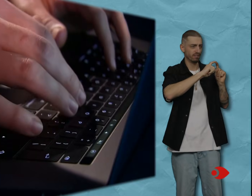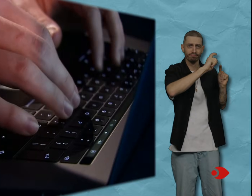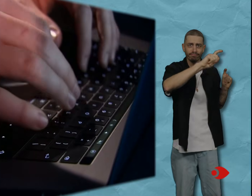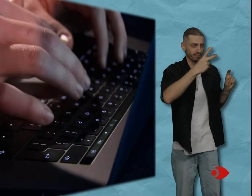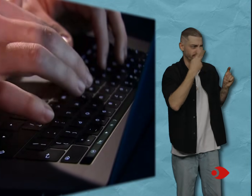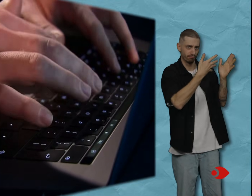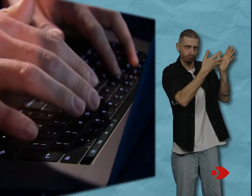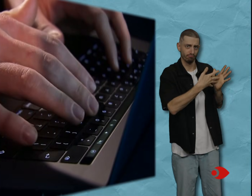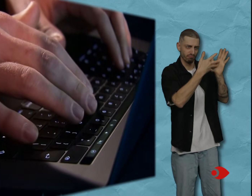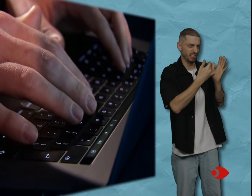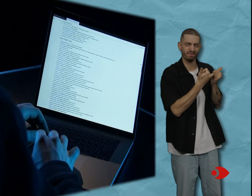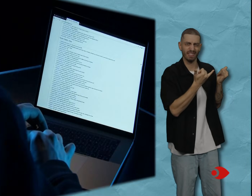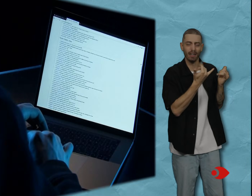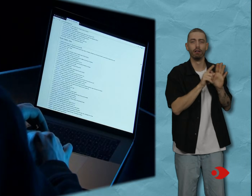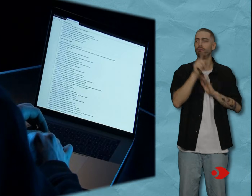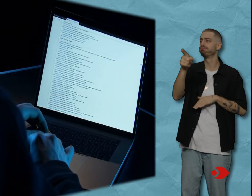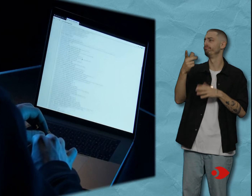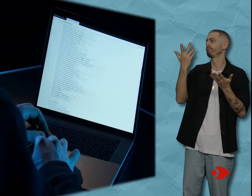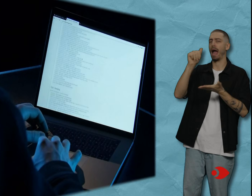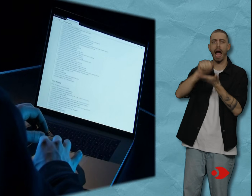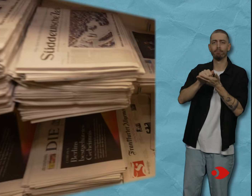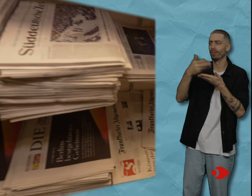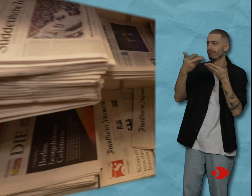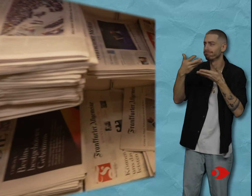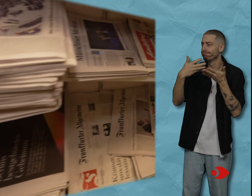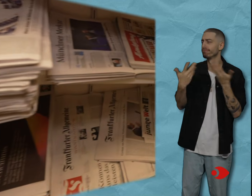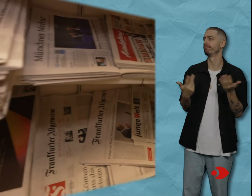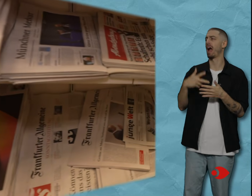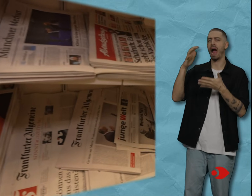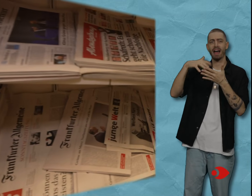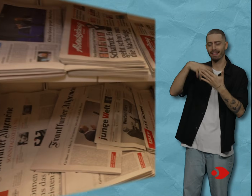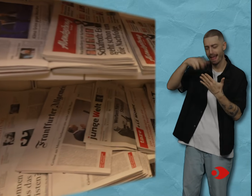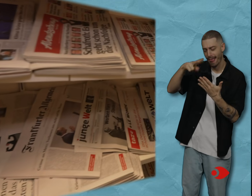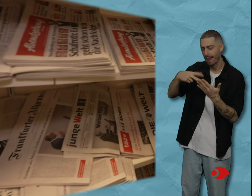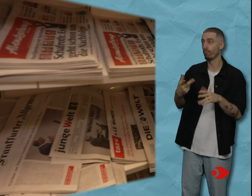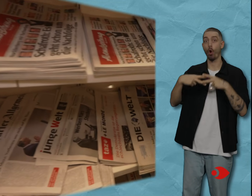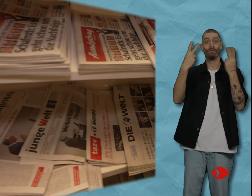Wir checken die Zahlen in anderen Artikeln, fragen bei Ämtern und offiziellen Stellen nach,